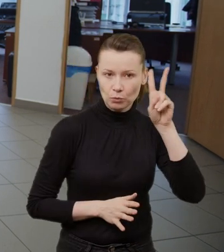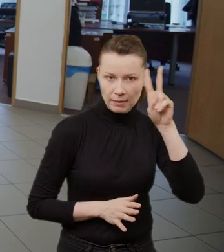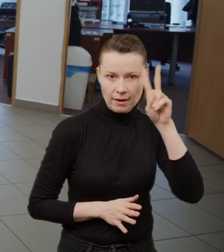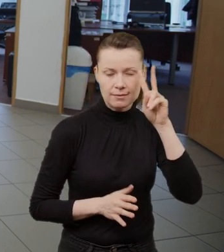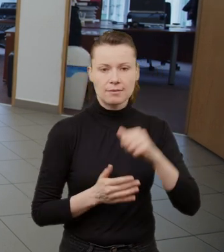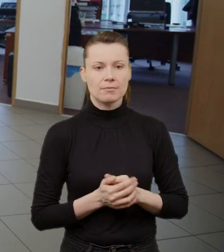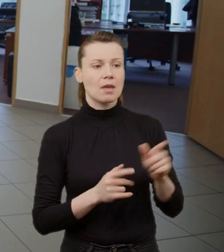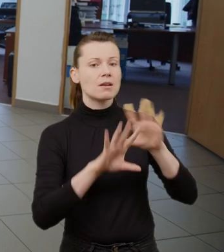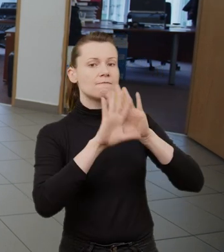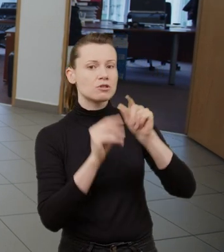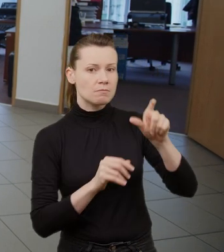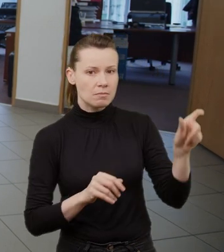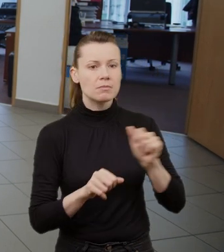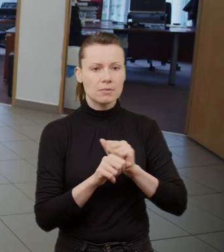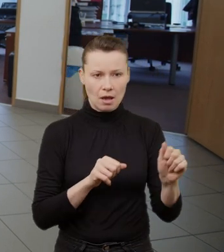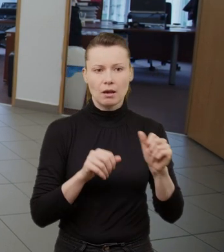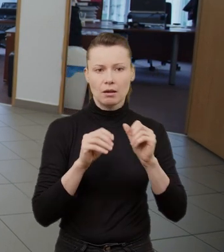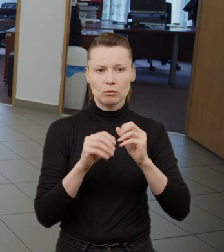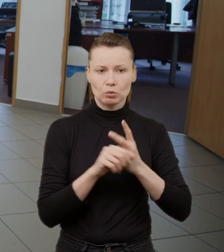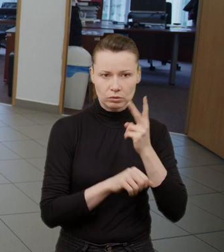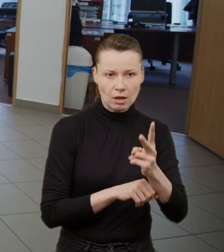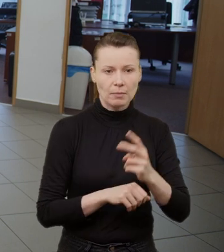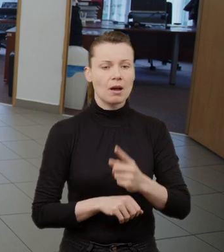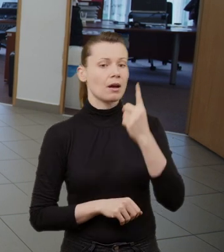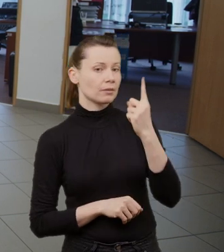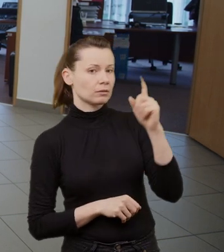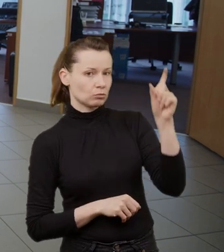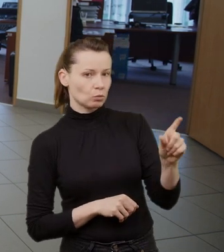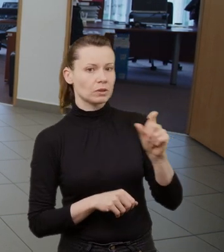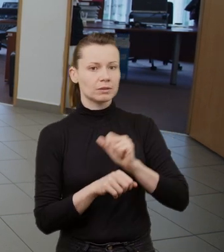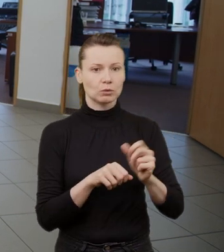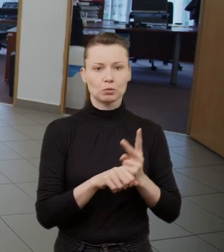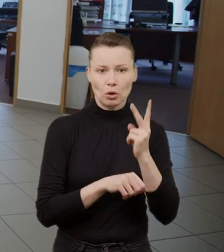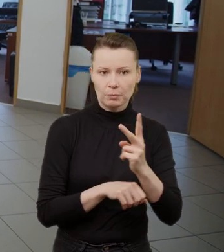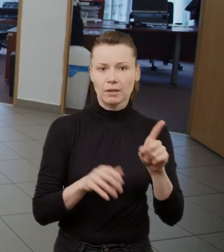którym dostaniesz się do toalet. Wszystkie toalety w budynku są koedukacyjne,